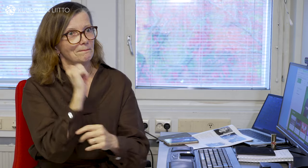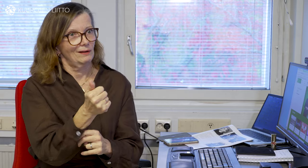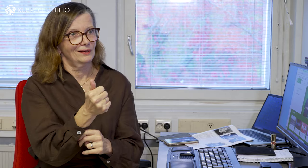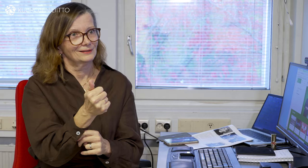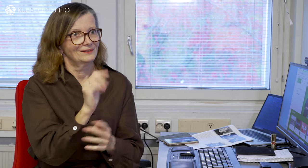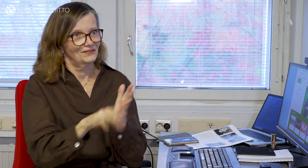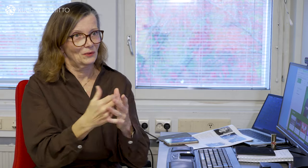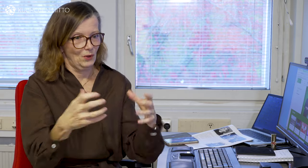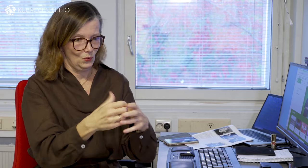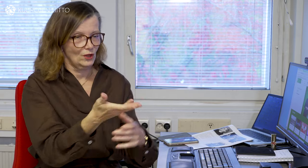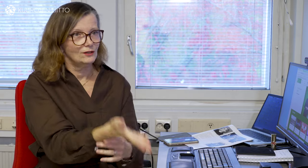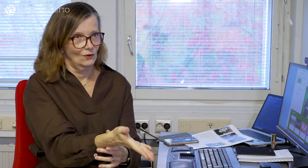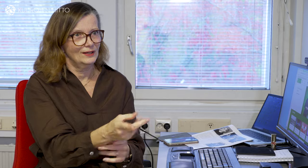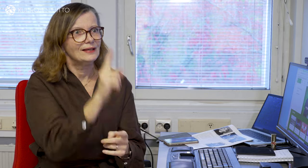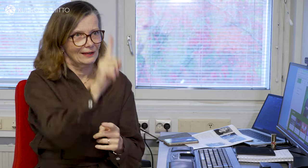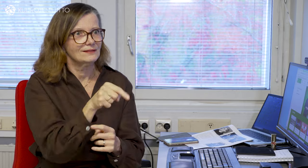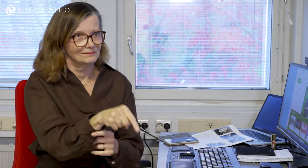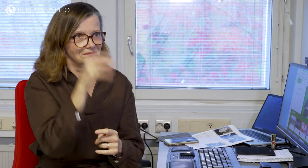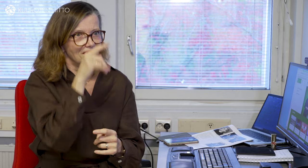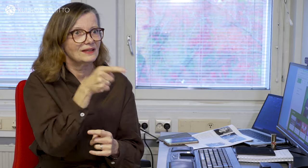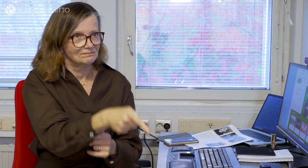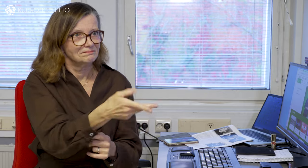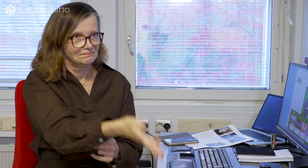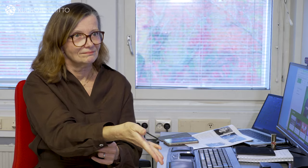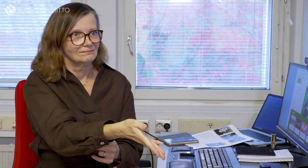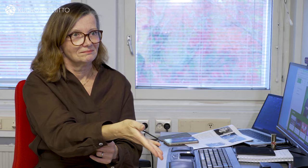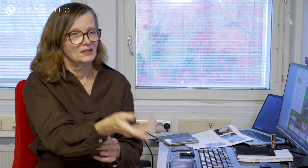ja pohdimme, mikä olisi viittomakieliselle yhteisölle parasta.